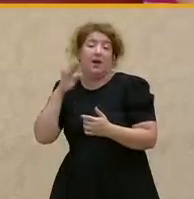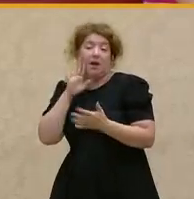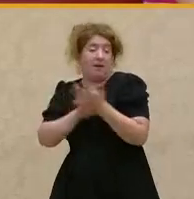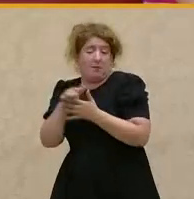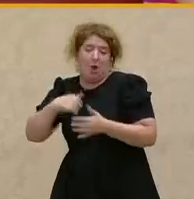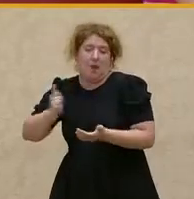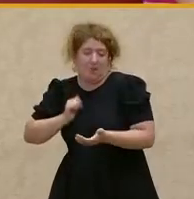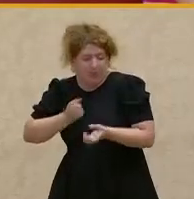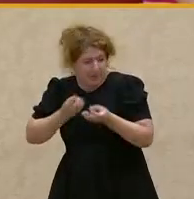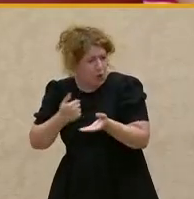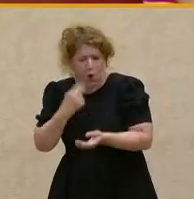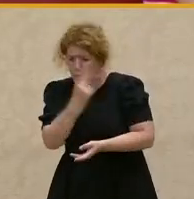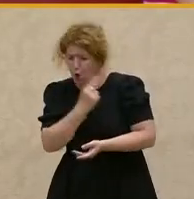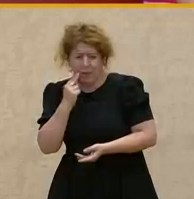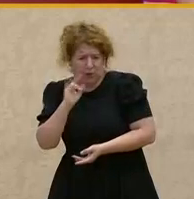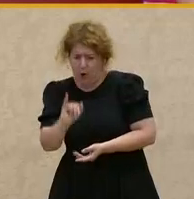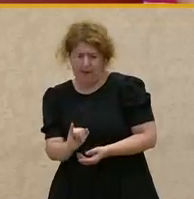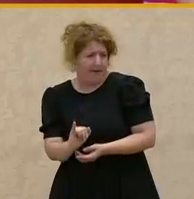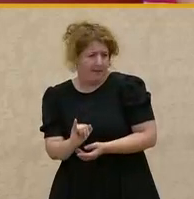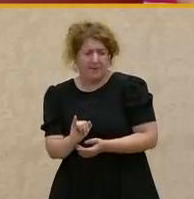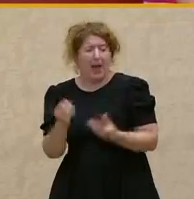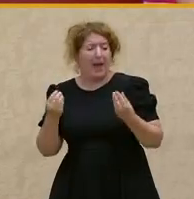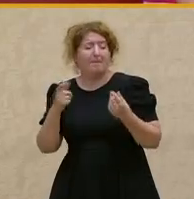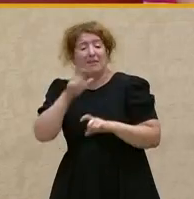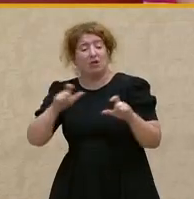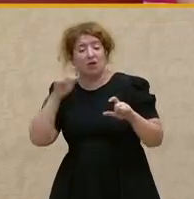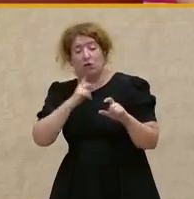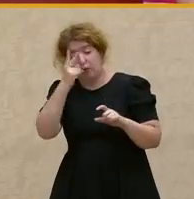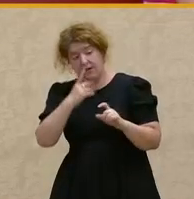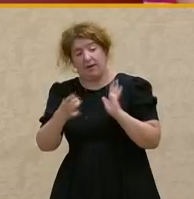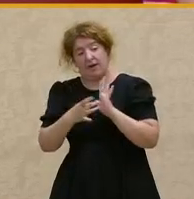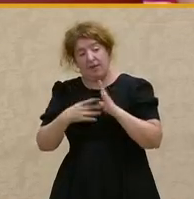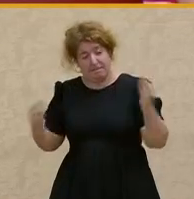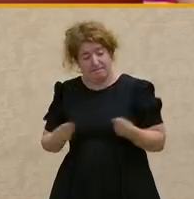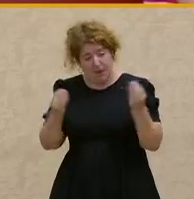nuestro compromiso con la mejora de la calidad de vida de las personas sordociegas y sus familias,